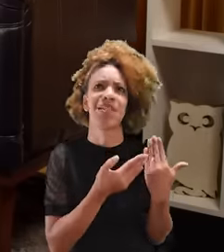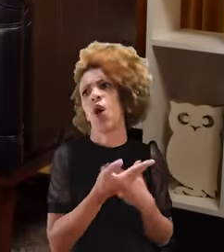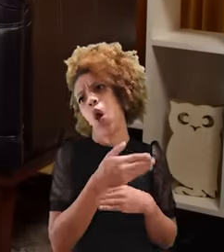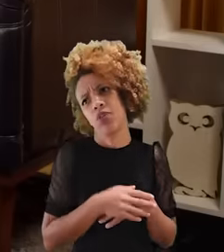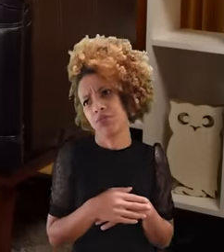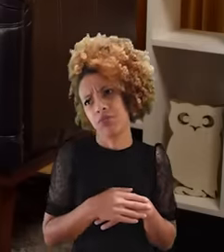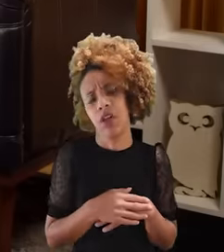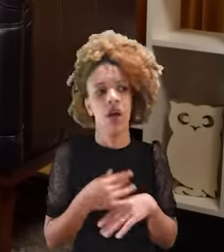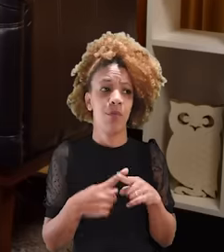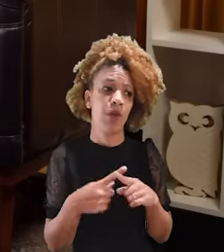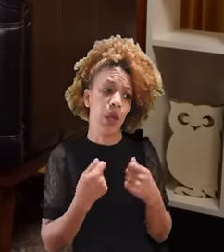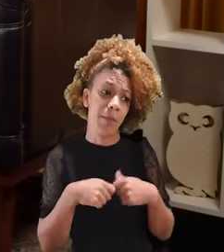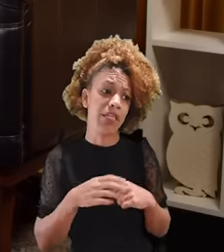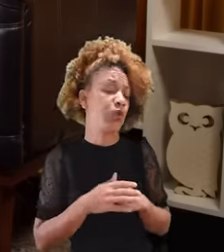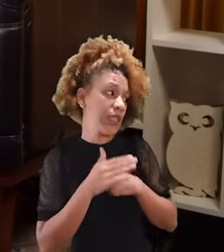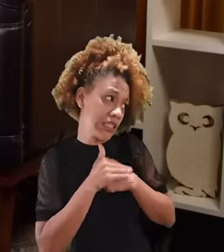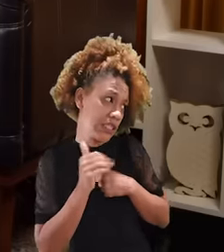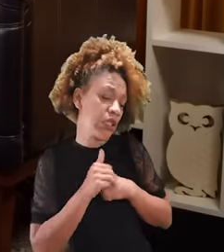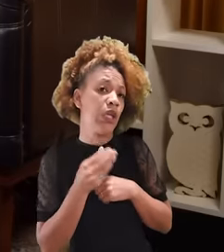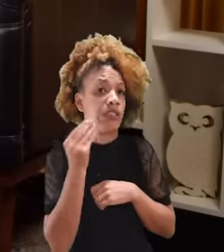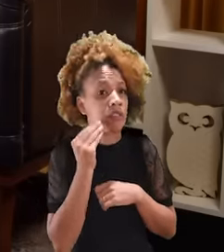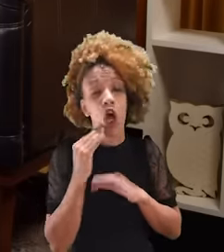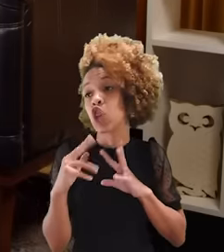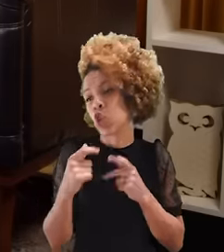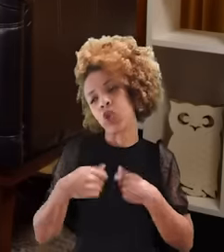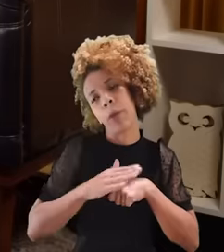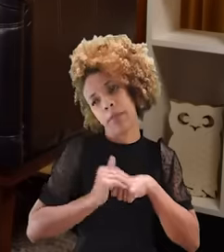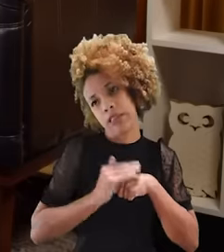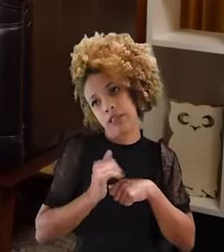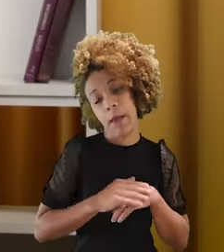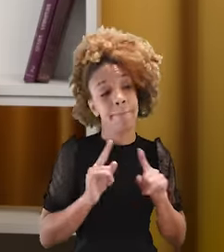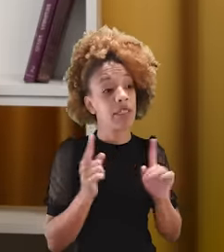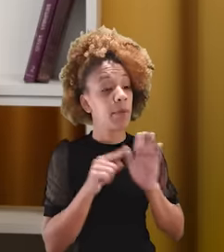porque eu irmão eu preciso desse elogio cara eu vou tentar arar too mundo precisa E aí eu per é